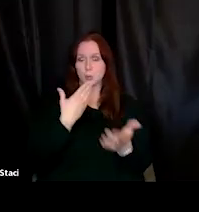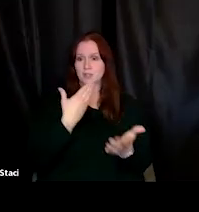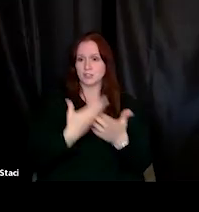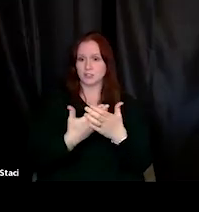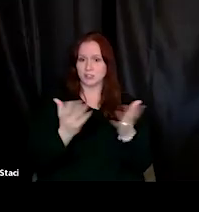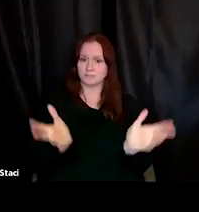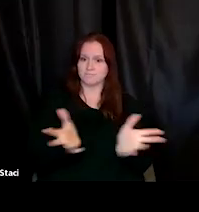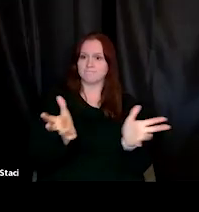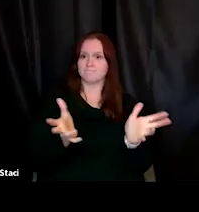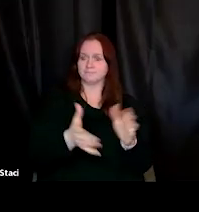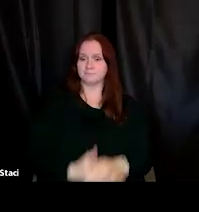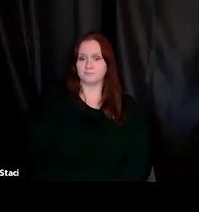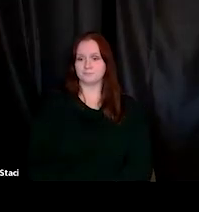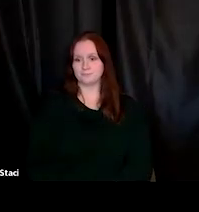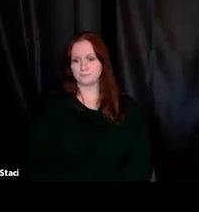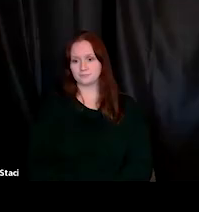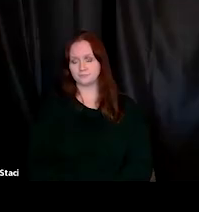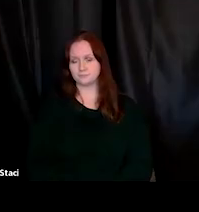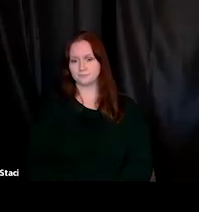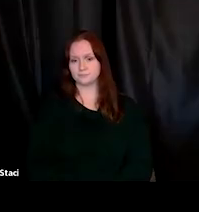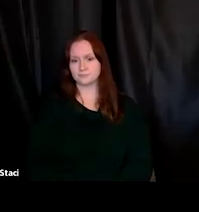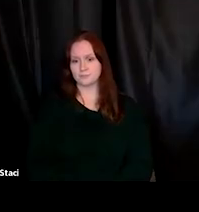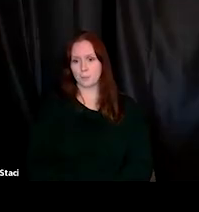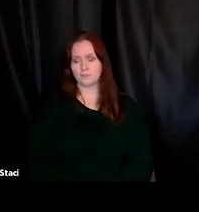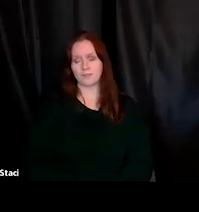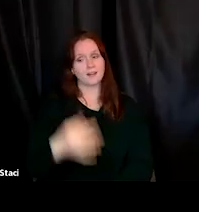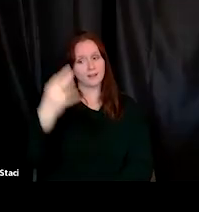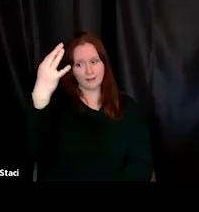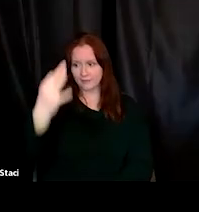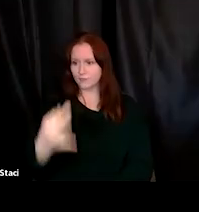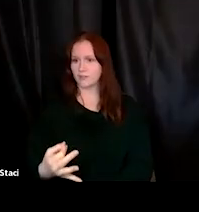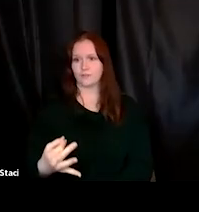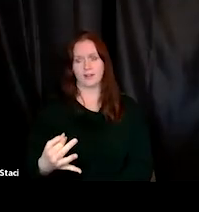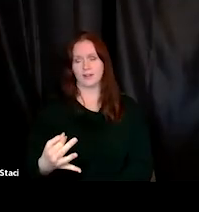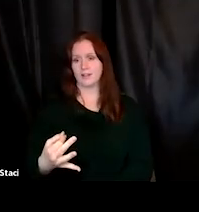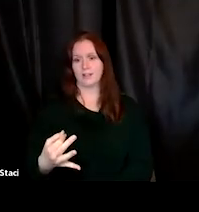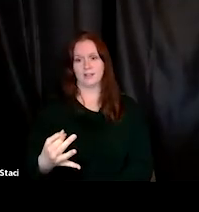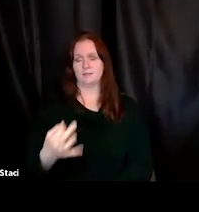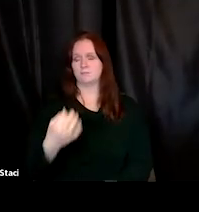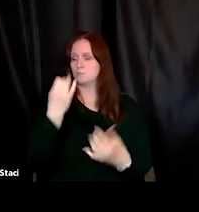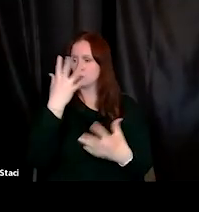que están solicitando ingresos suplementarios por discapacidad, que es SSI, al comenzar a ofrecer